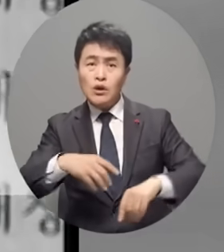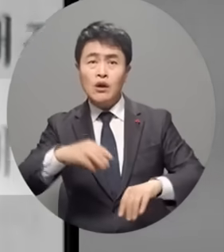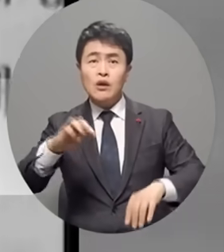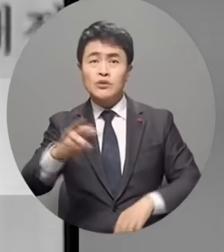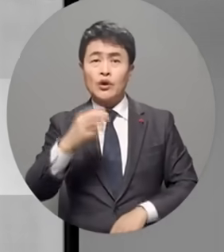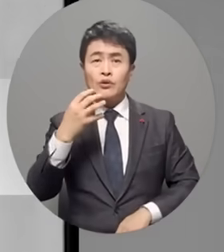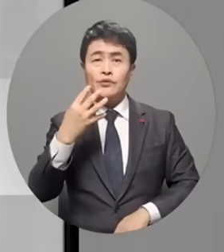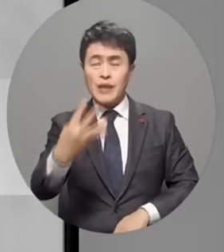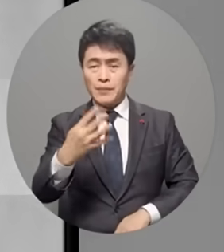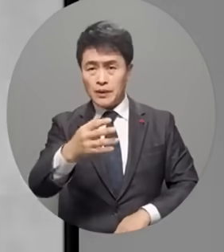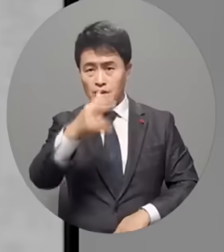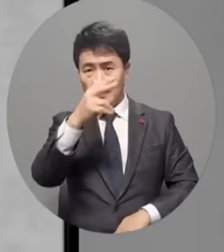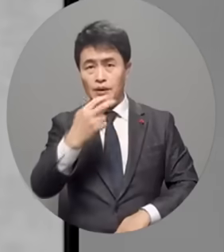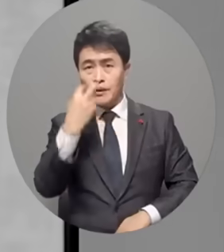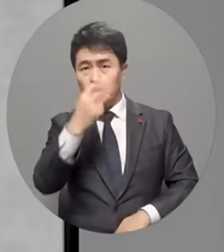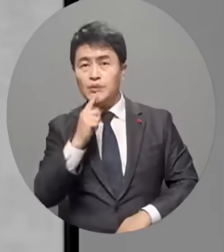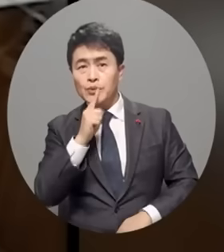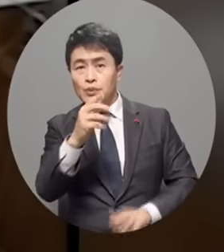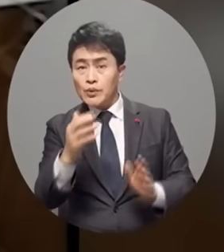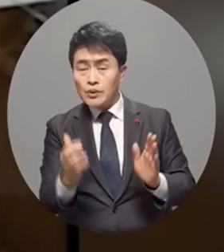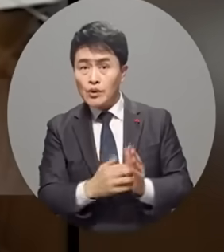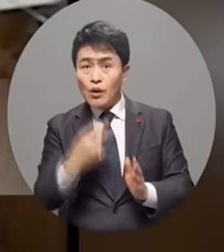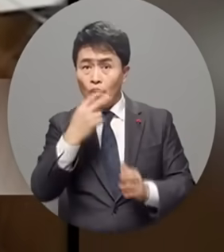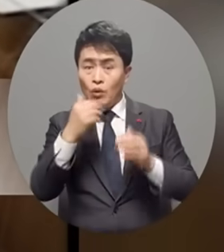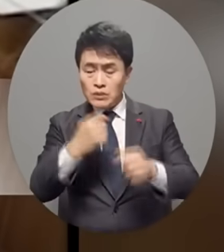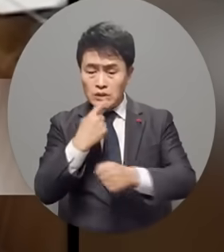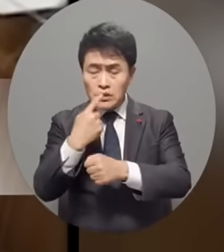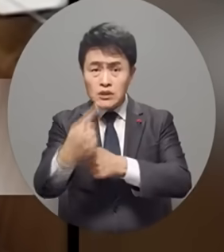노태우 등 반란을 주도한 34명을 검찰에 고소했습니다.